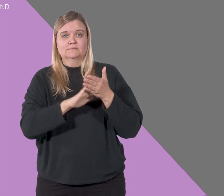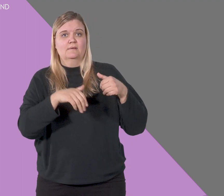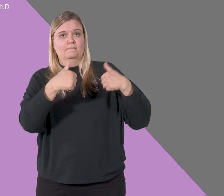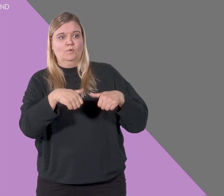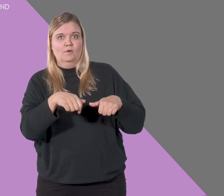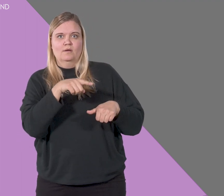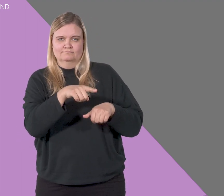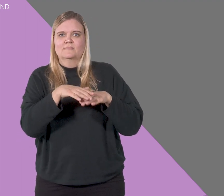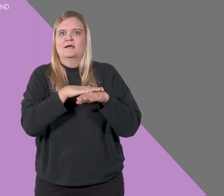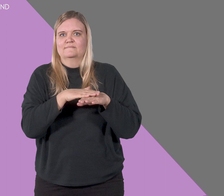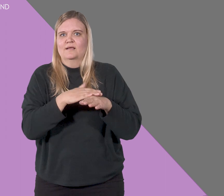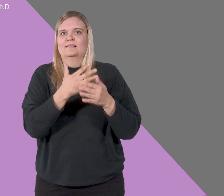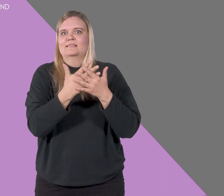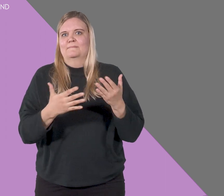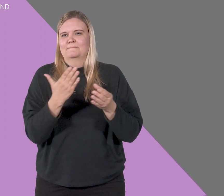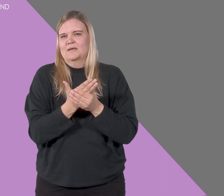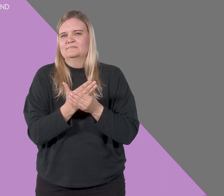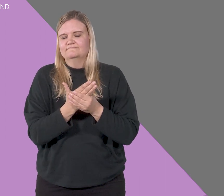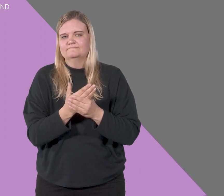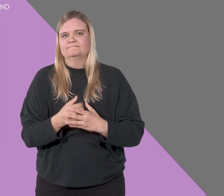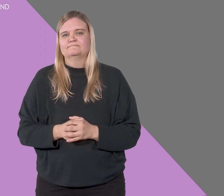till exempel nätbanker och webbutiker.